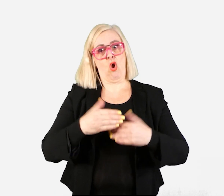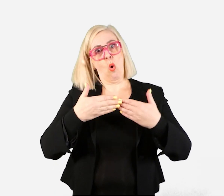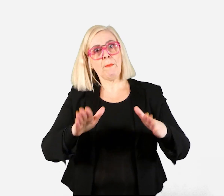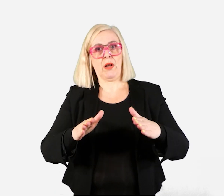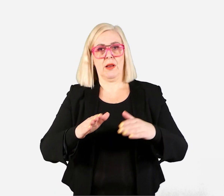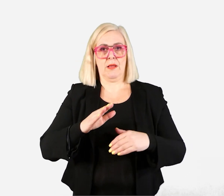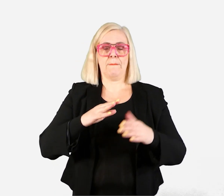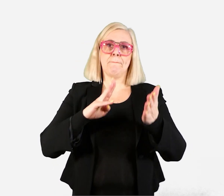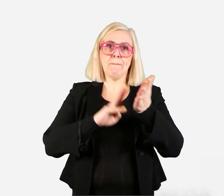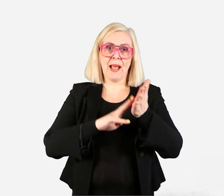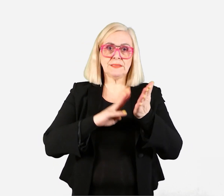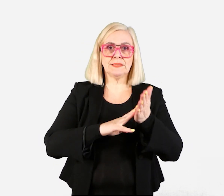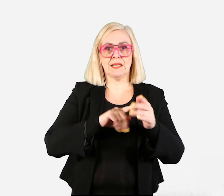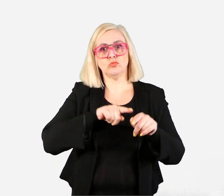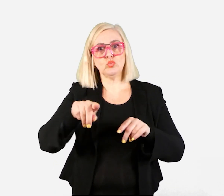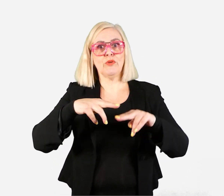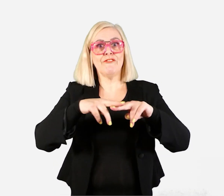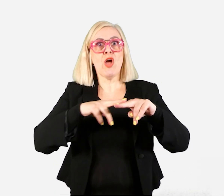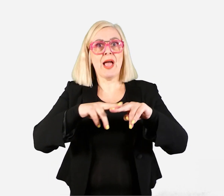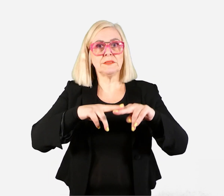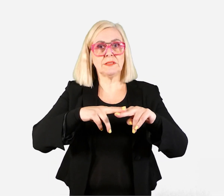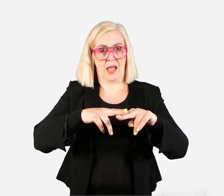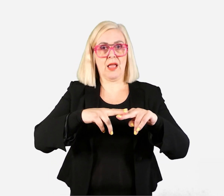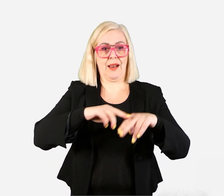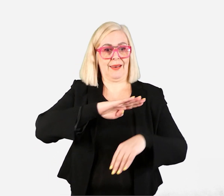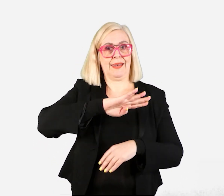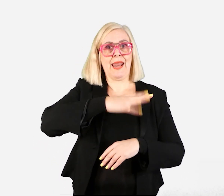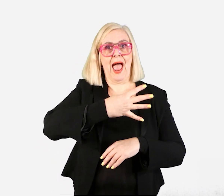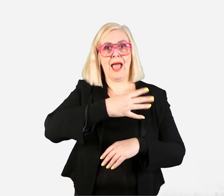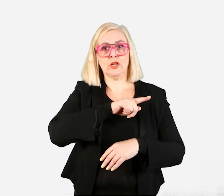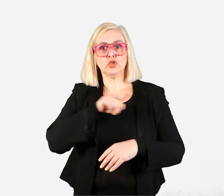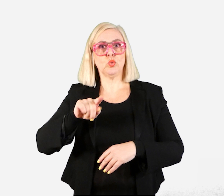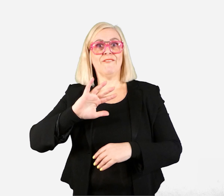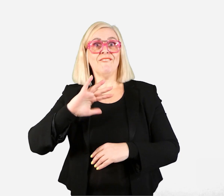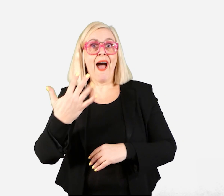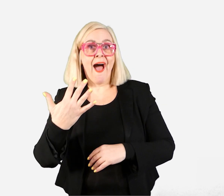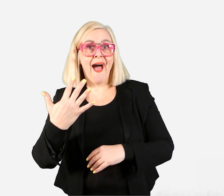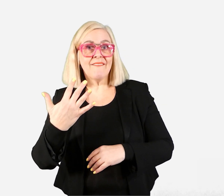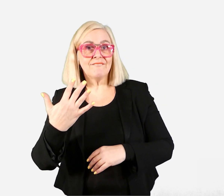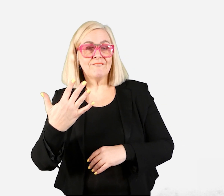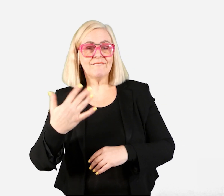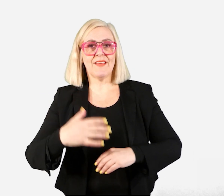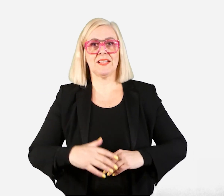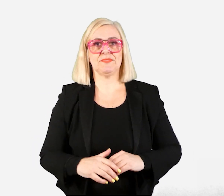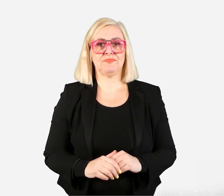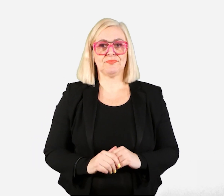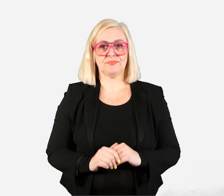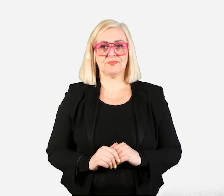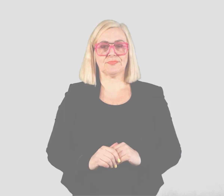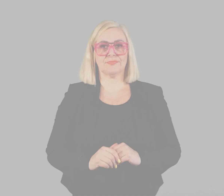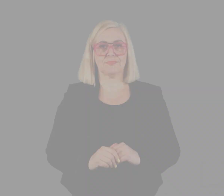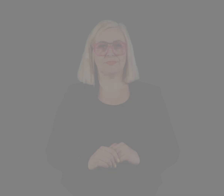Mae llinellau ar agor o ddydd Llun i ddydd Gwener, 9am i 5pm.